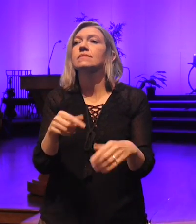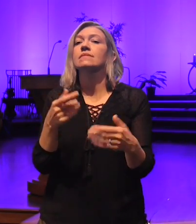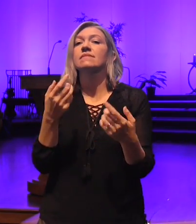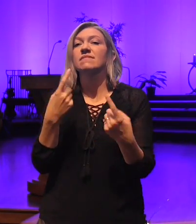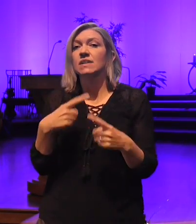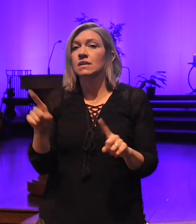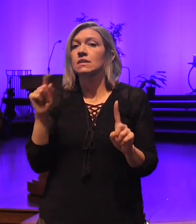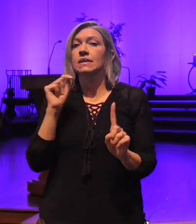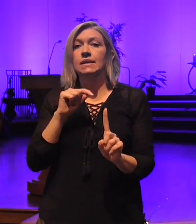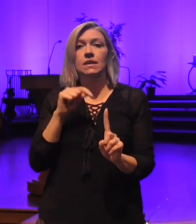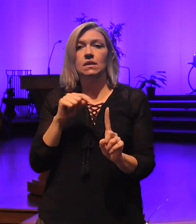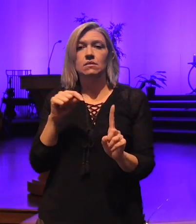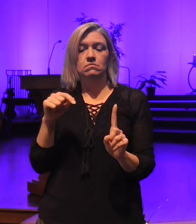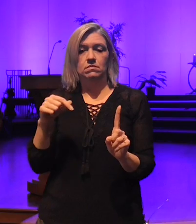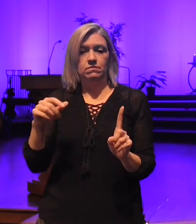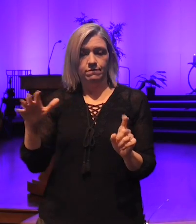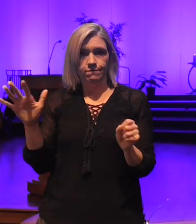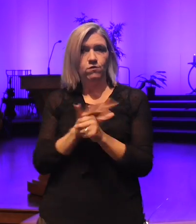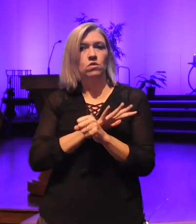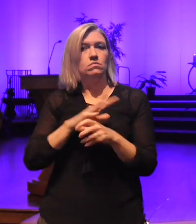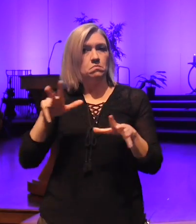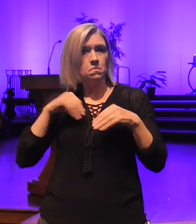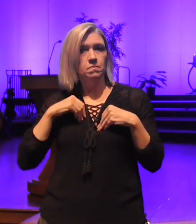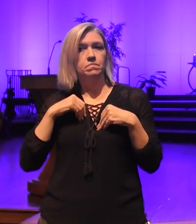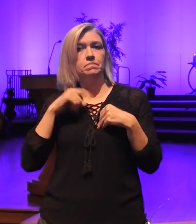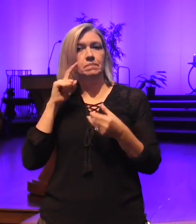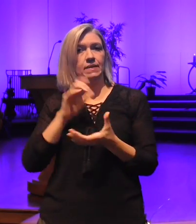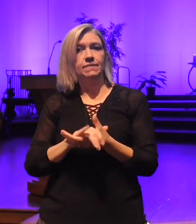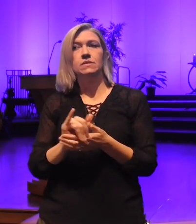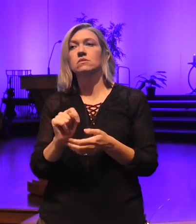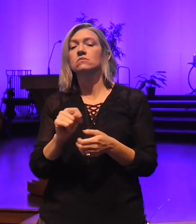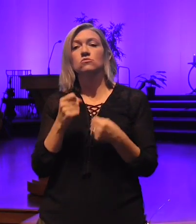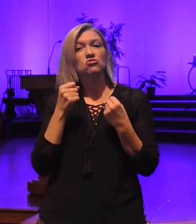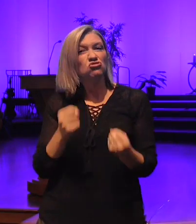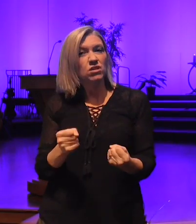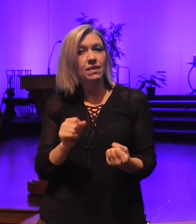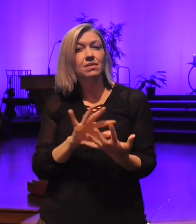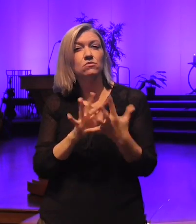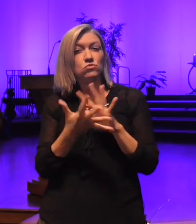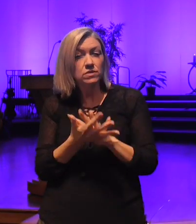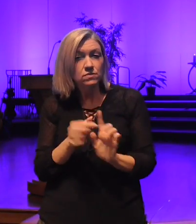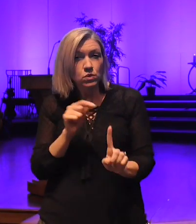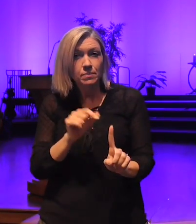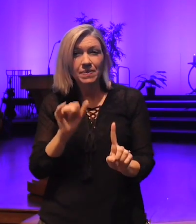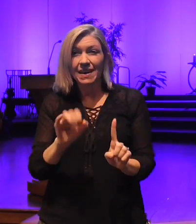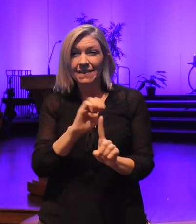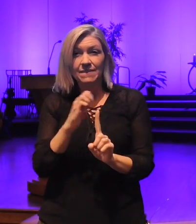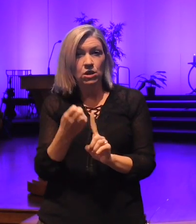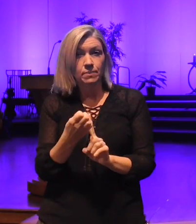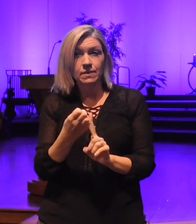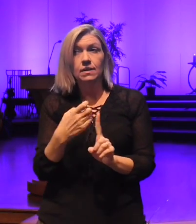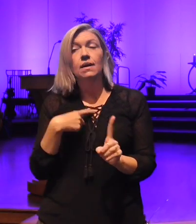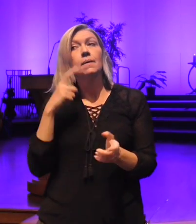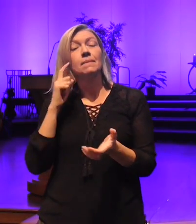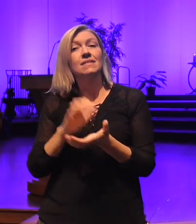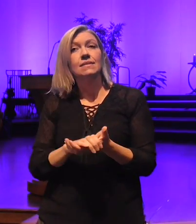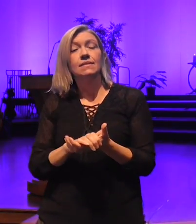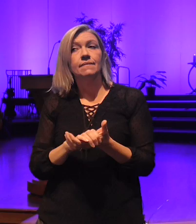eso totalmente y le dio fuerza y lo transformó en ese ambiente y creo